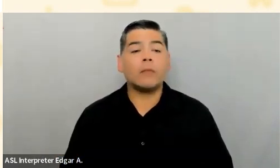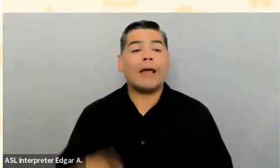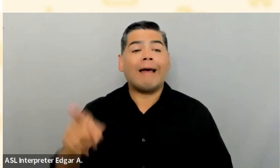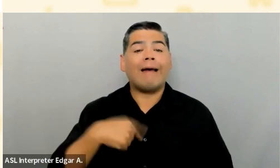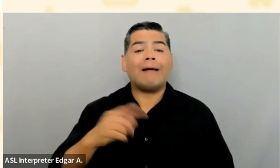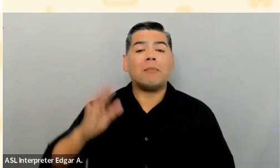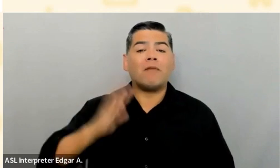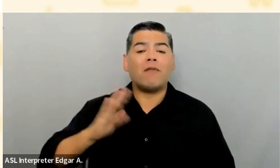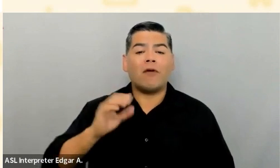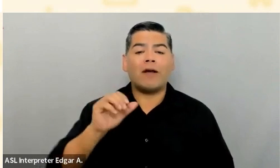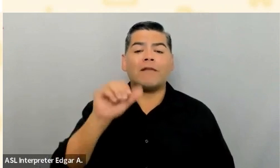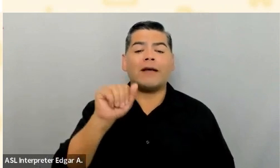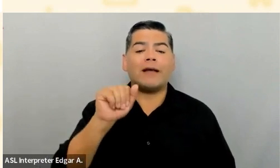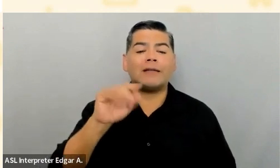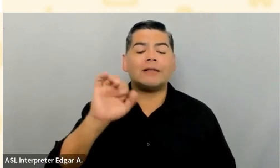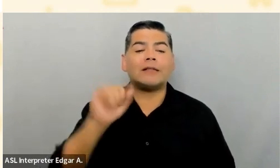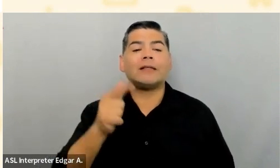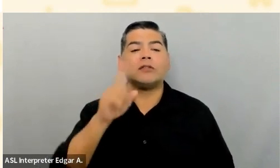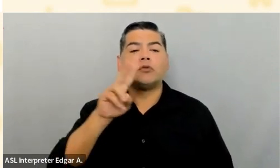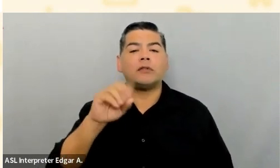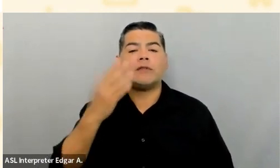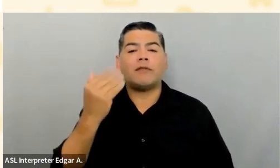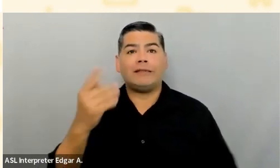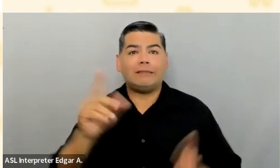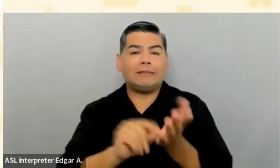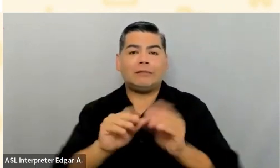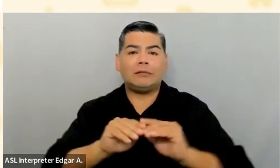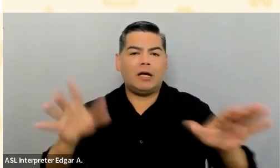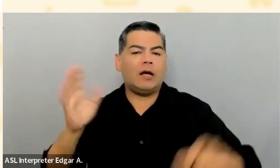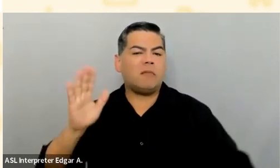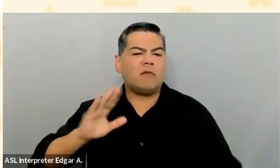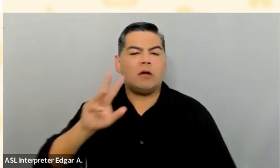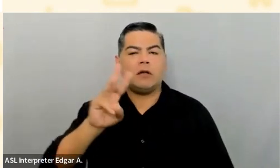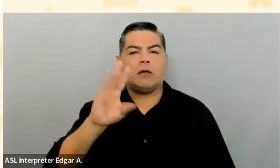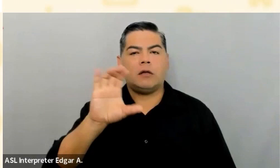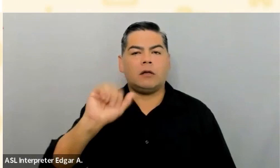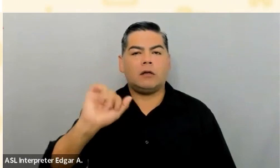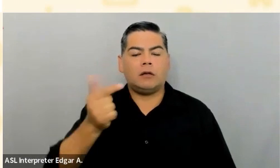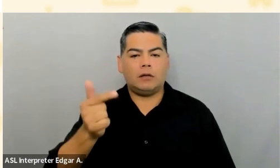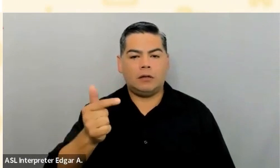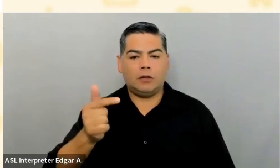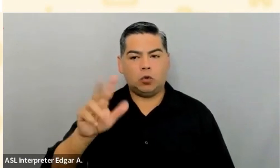en 2015, después de la publicación de WCAG 2.